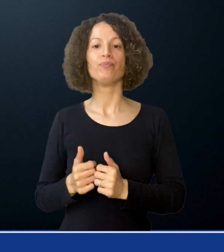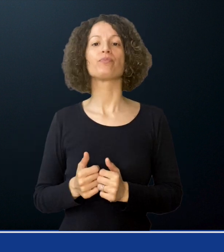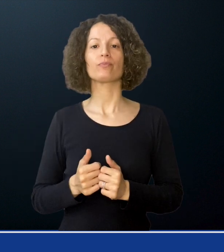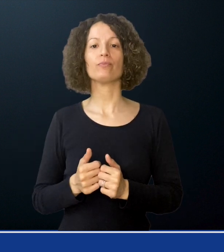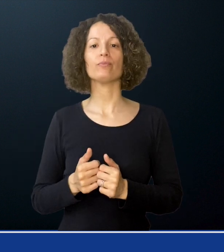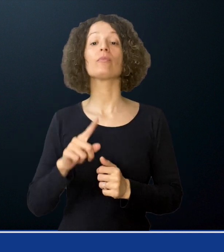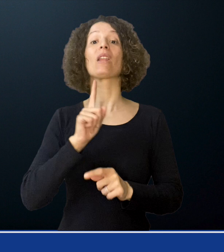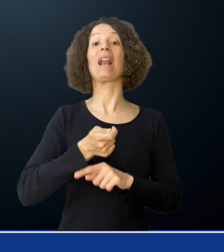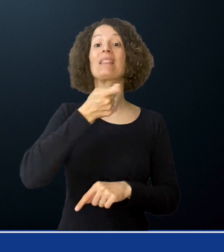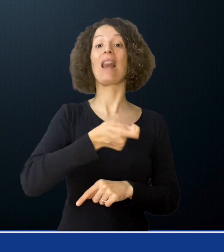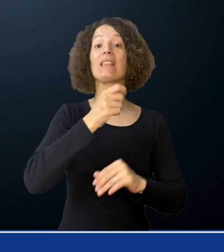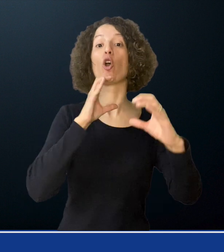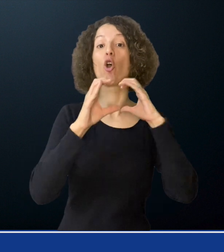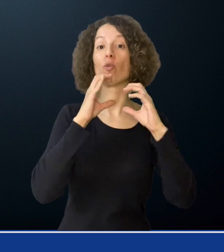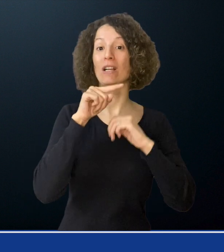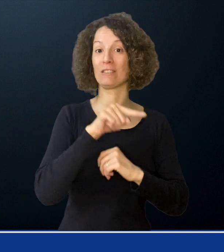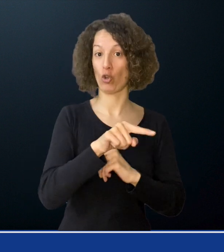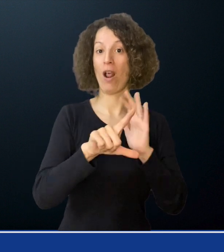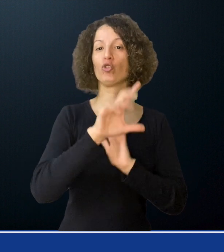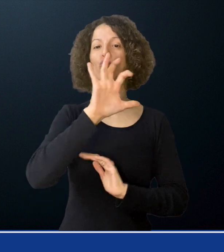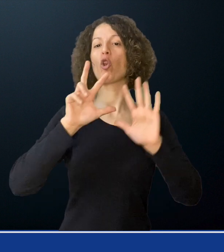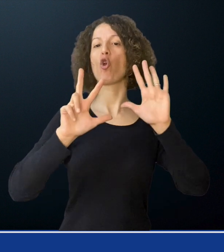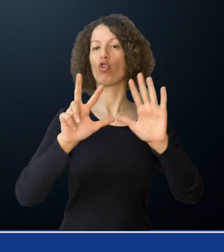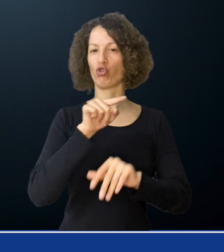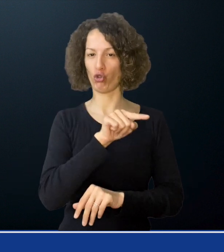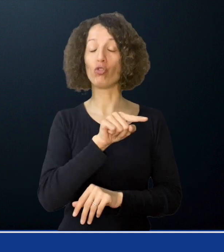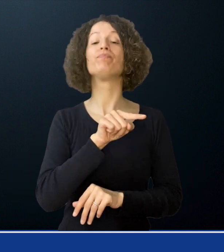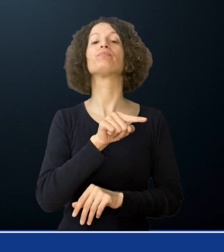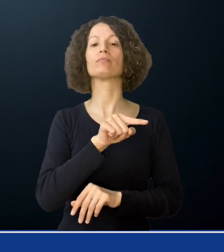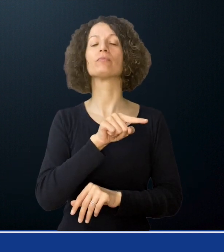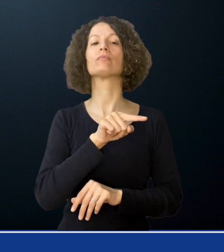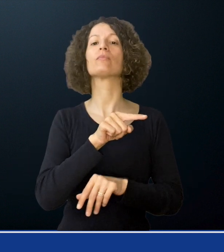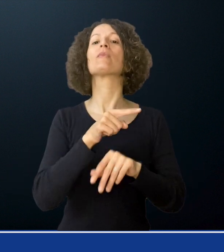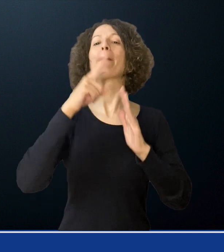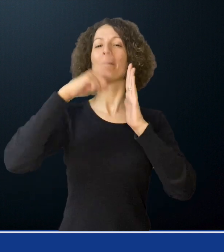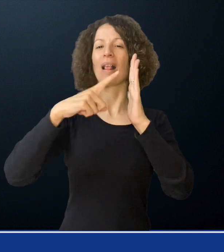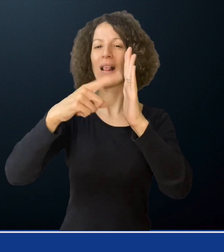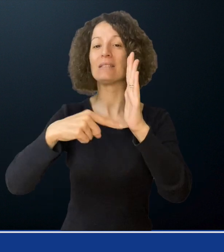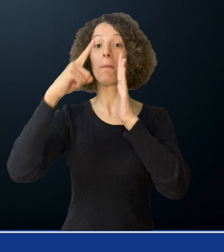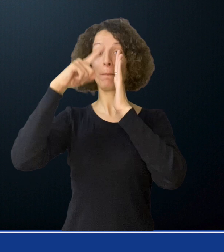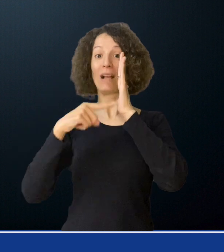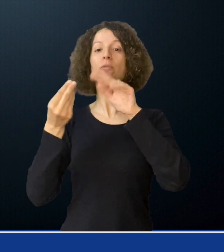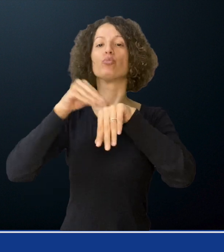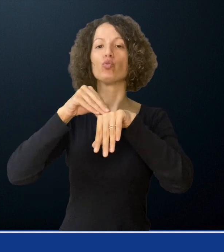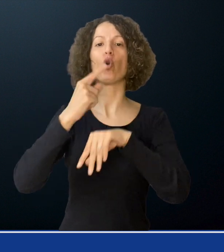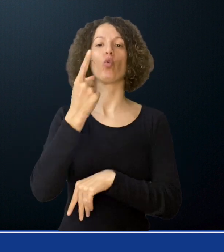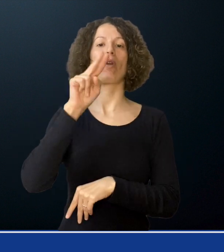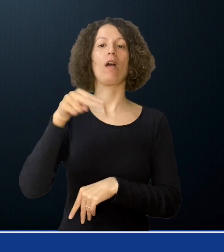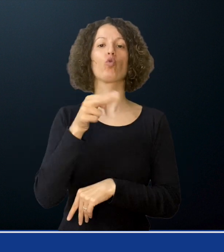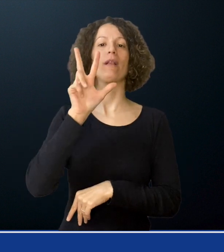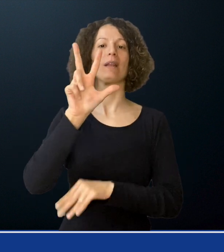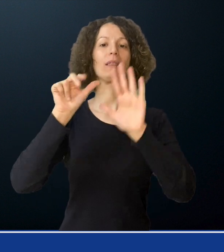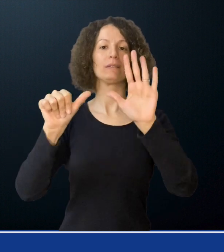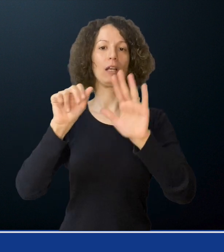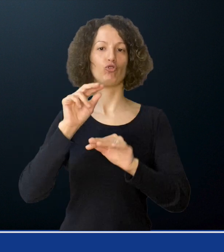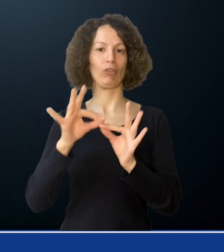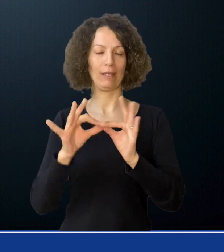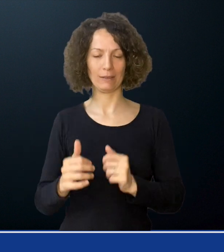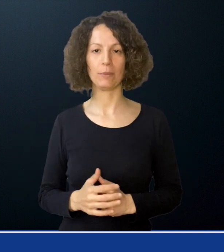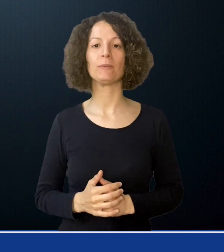mentre l’indennità di comunicazione (L. 508/88) è passata euro 259,75 ad euro euro 261,11 con aumento mensile di euro 1,36.